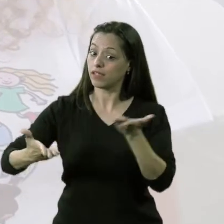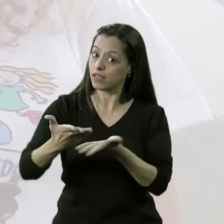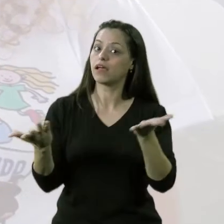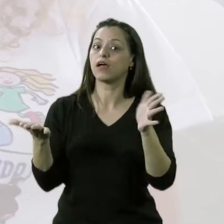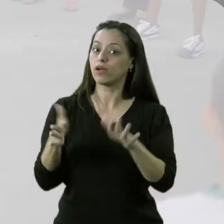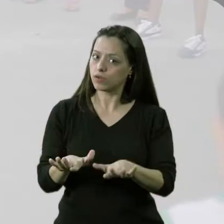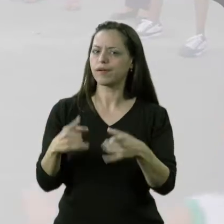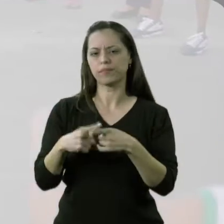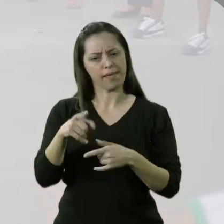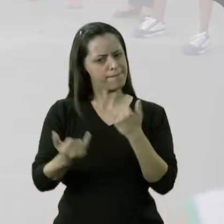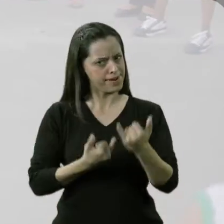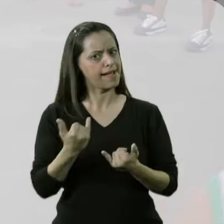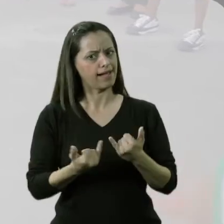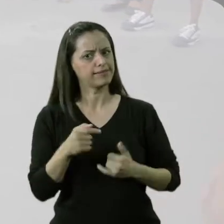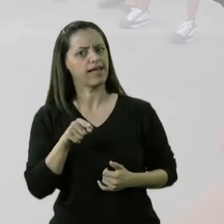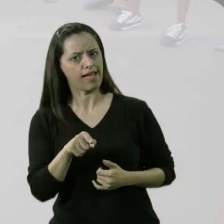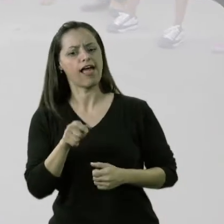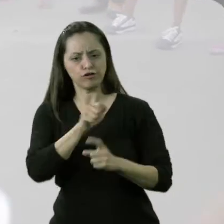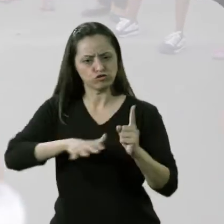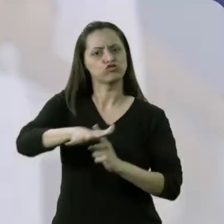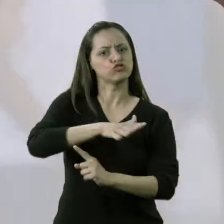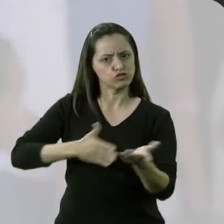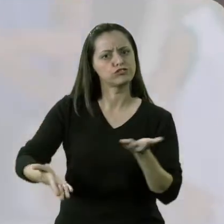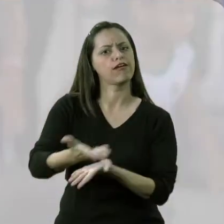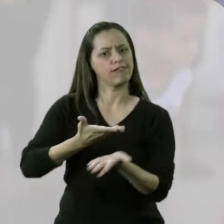de interação, de inclusão, porque as brincadeiras têm essa função social.